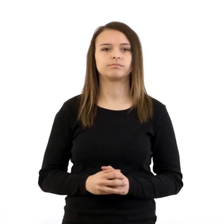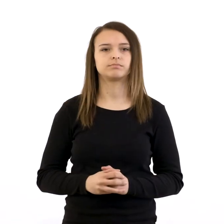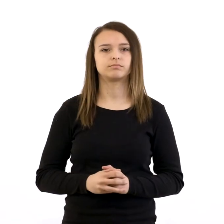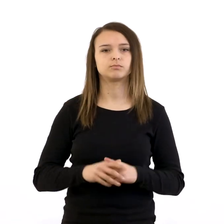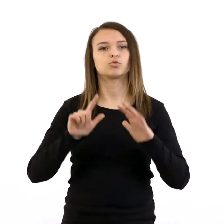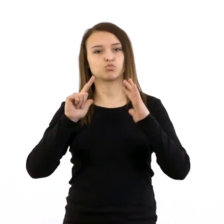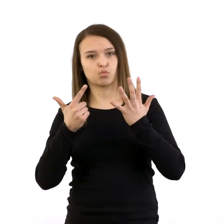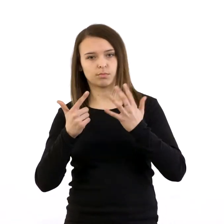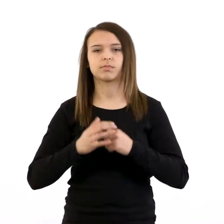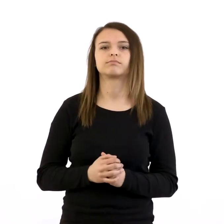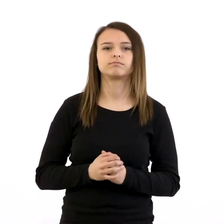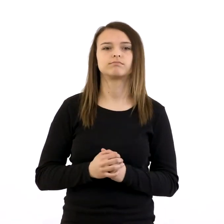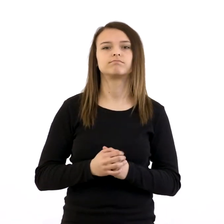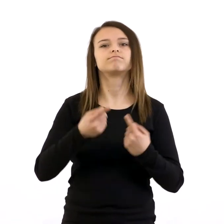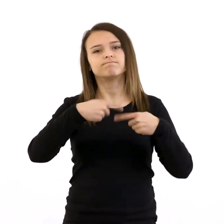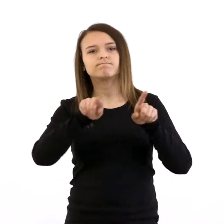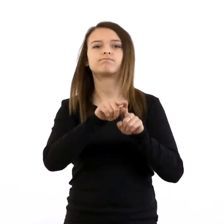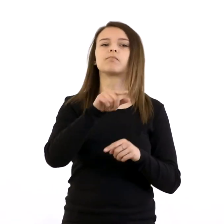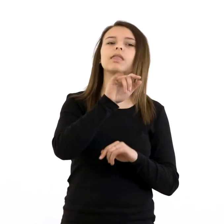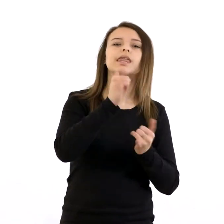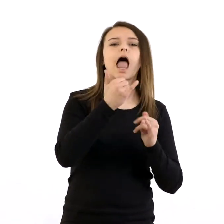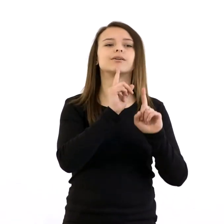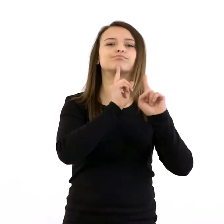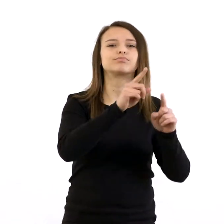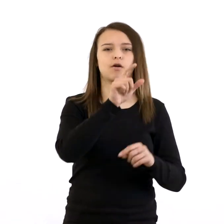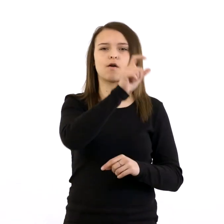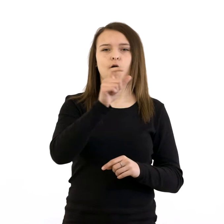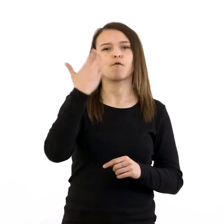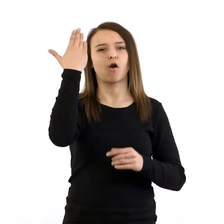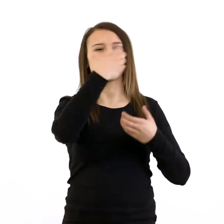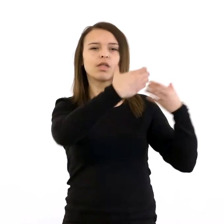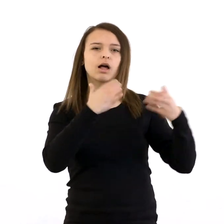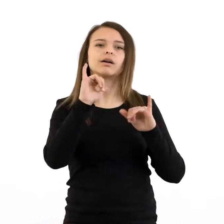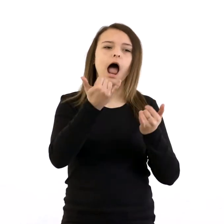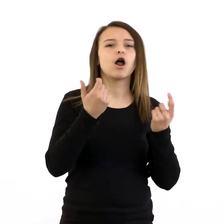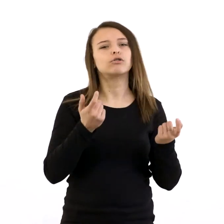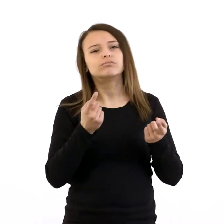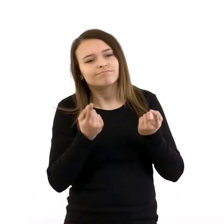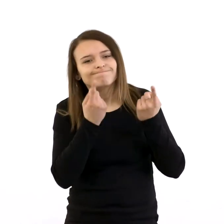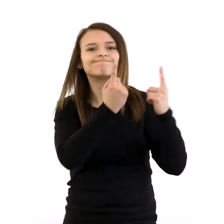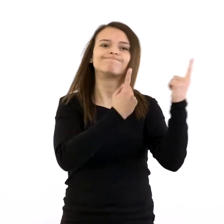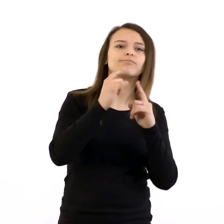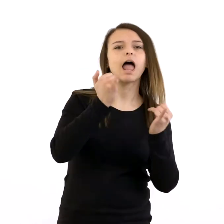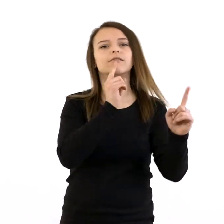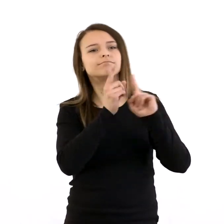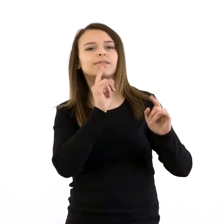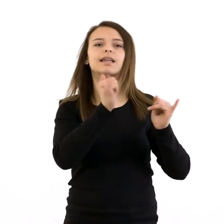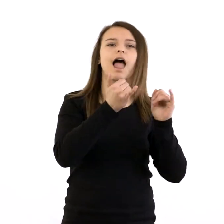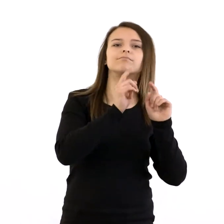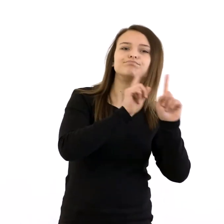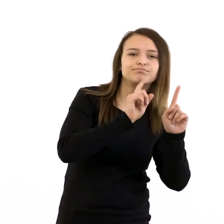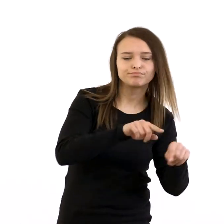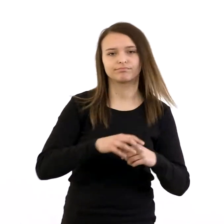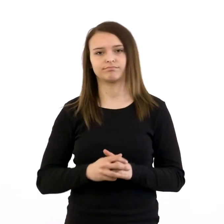wykonywania i korzystania ze świadczeń wolontariackich.